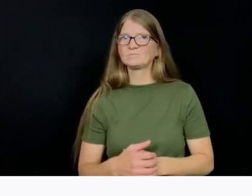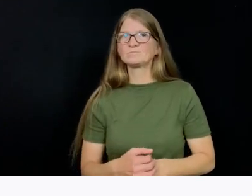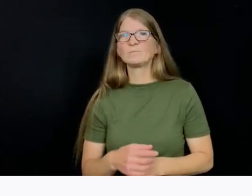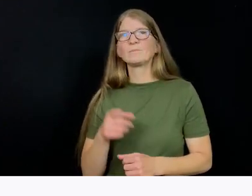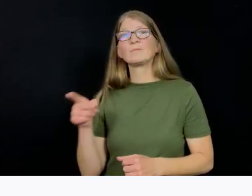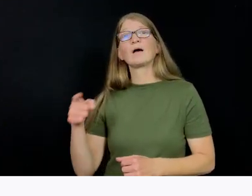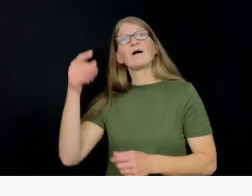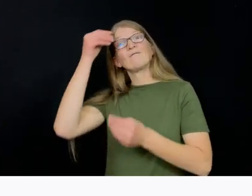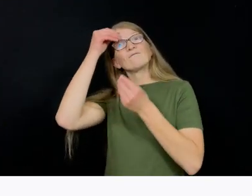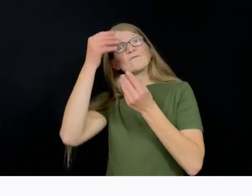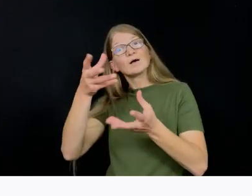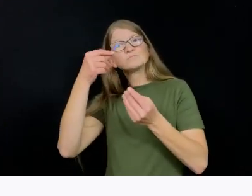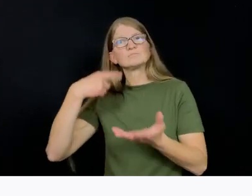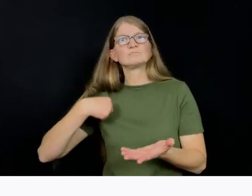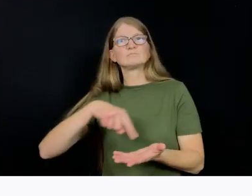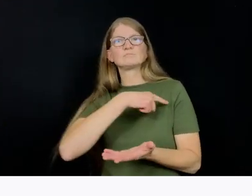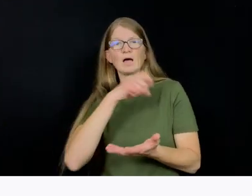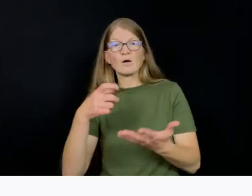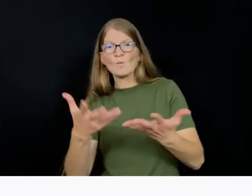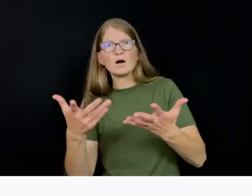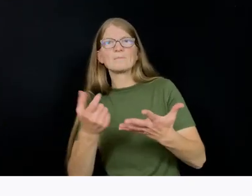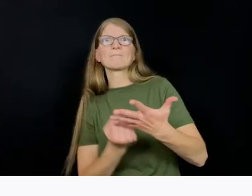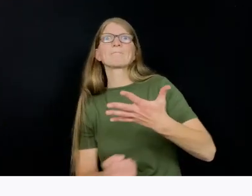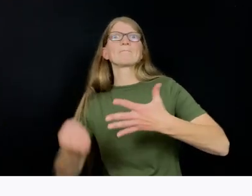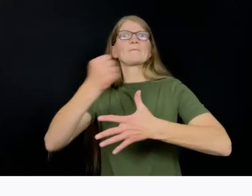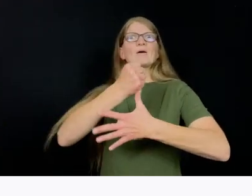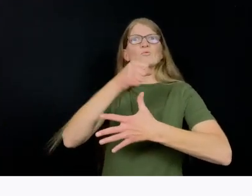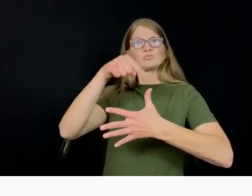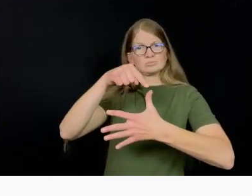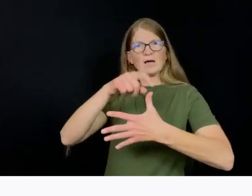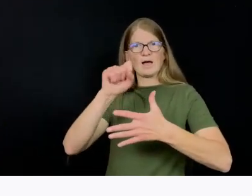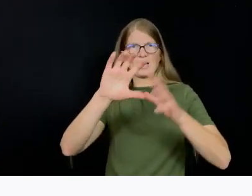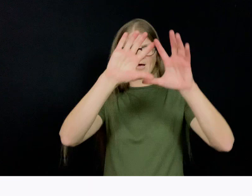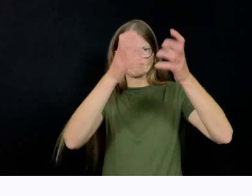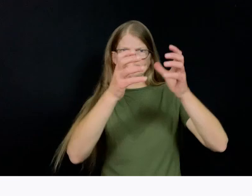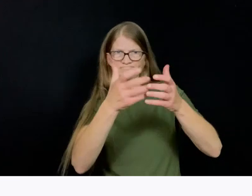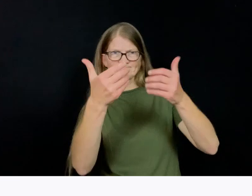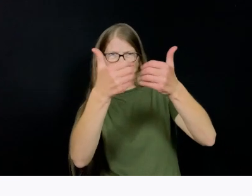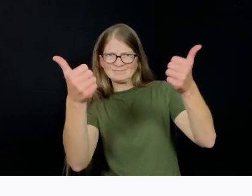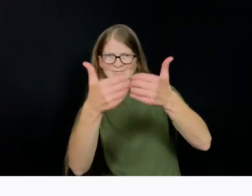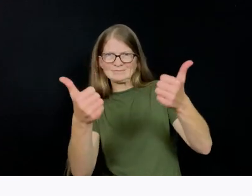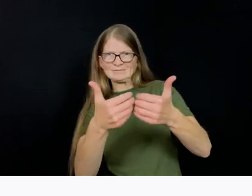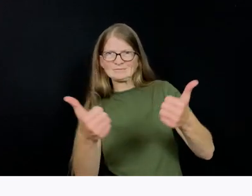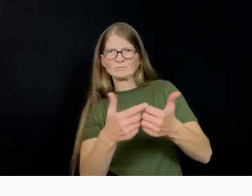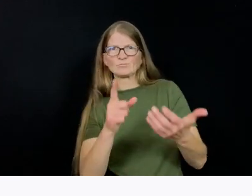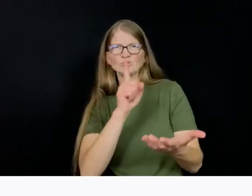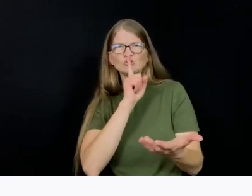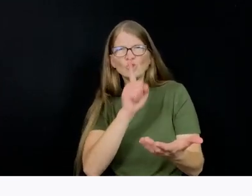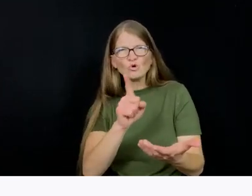لإظهار ترتيب واسع لنتائج طلبات البحث العامة وبذلك نكون أكثر إفادة لجميع الأشخاص